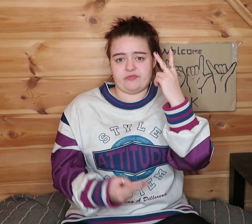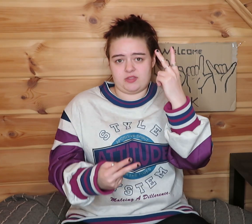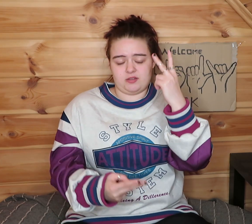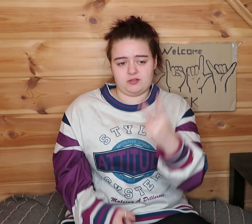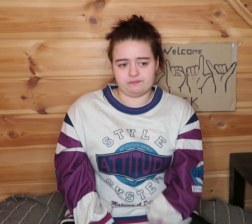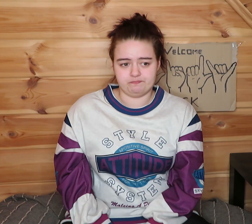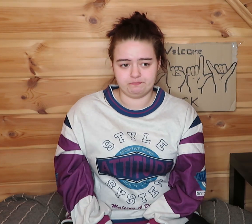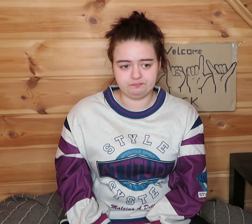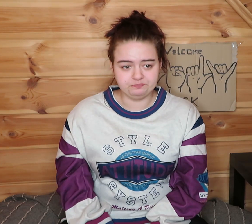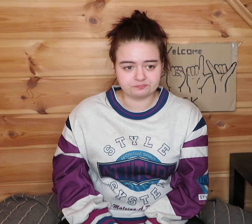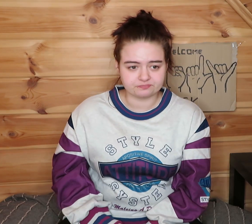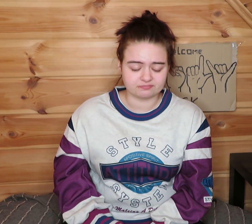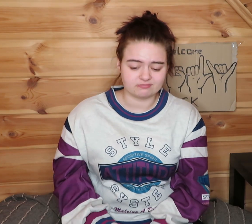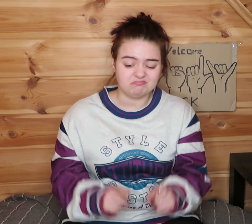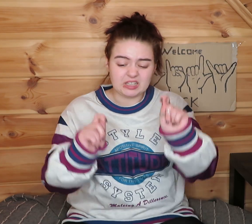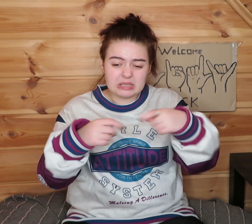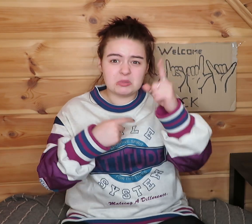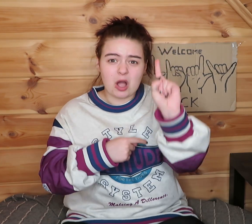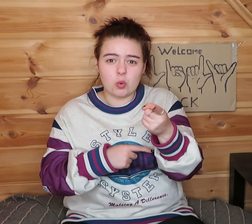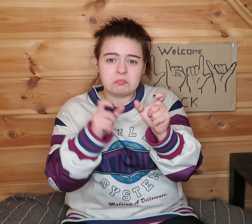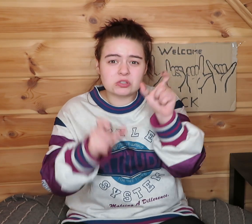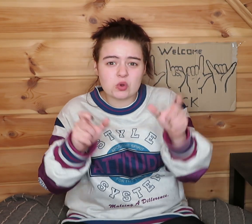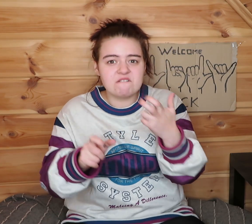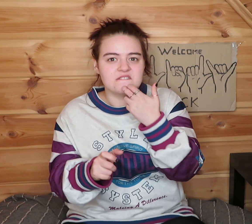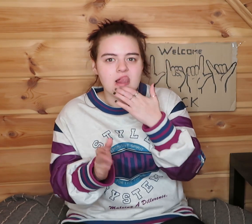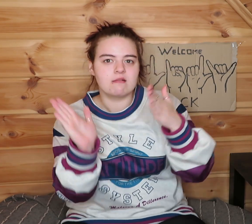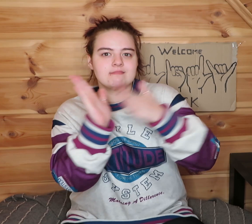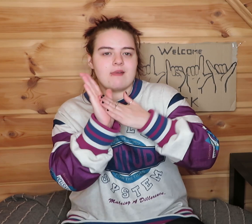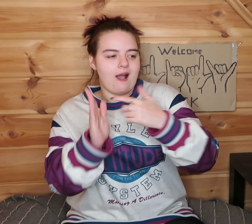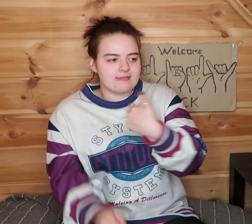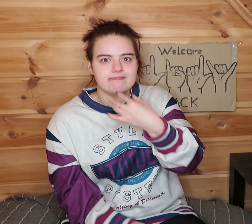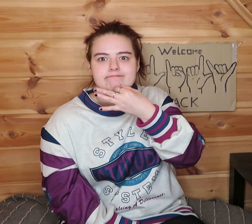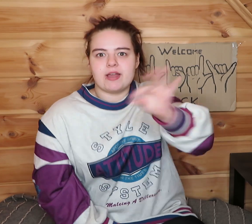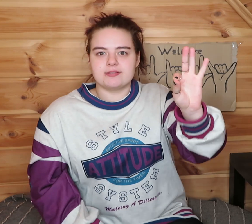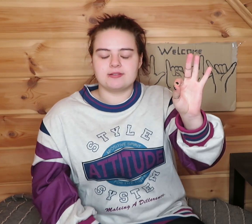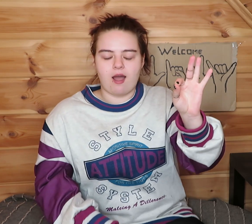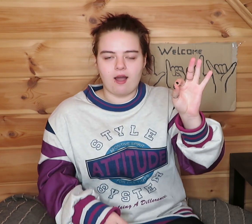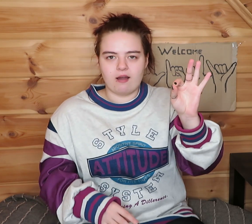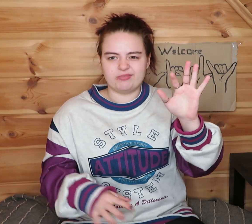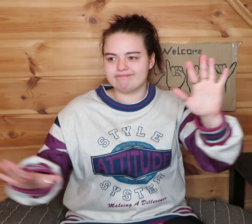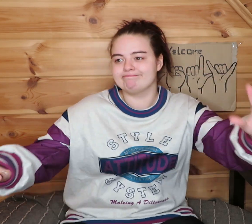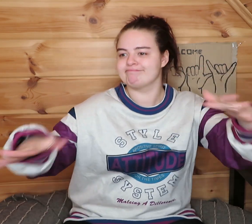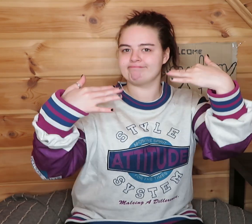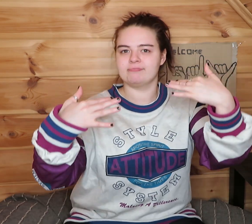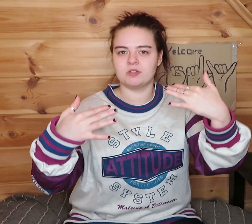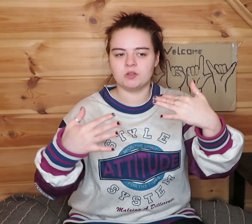Das ist wichtig. Es gibt auch Personen, die beweisen wollen, dass sie besser als andere sind und Ansehen wollen.